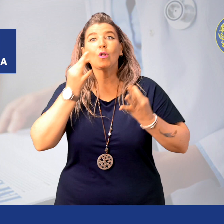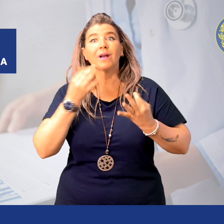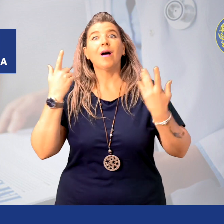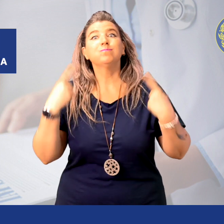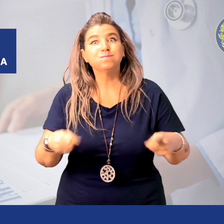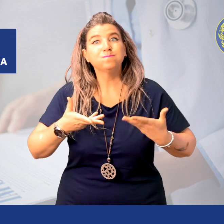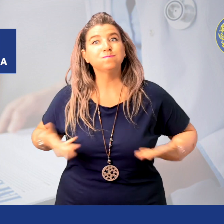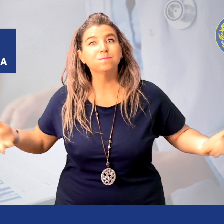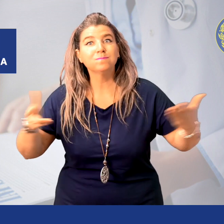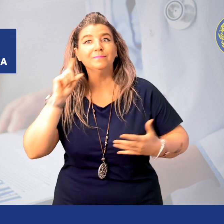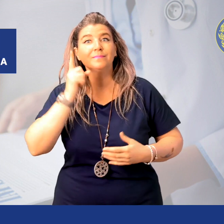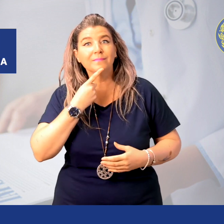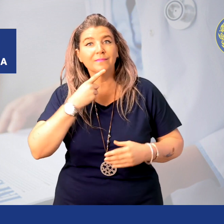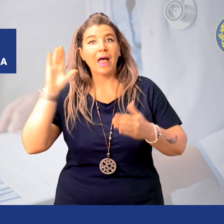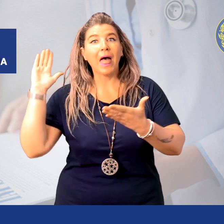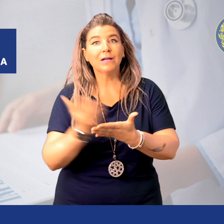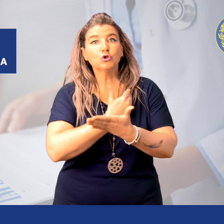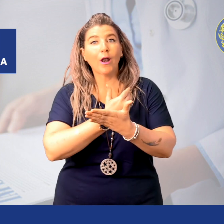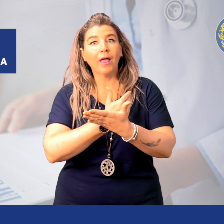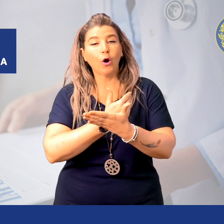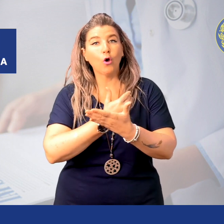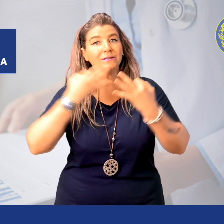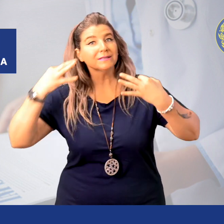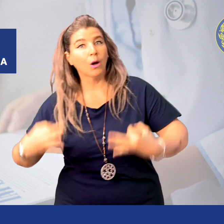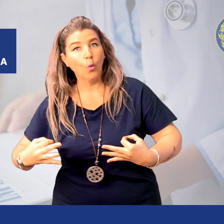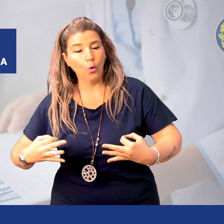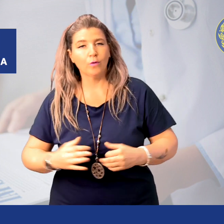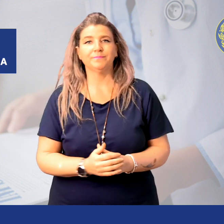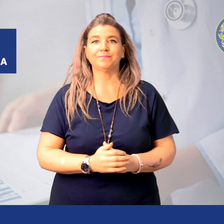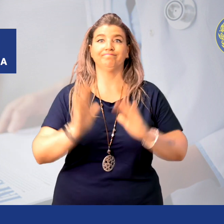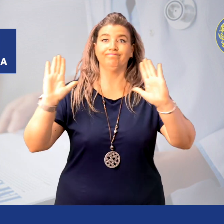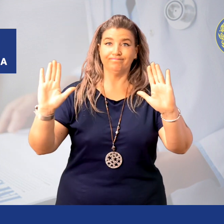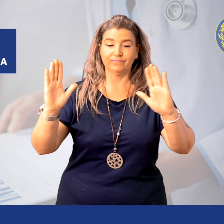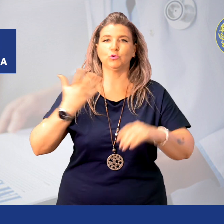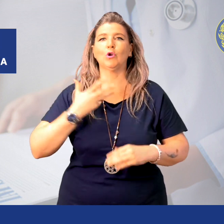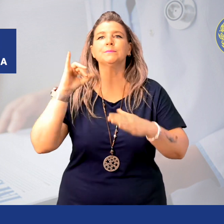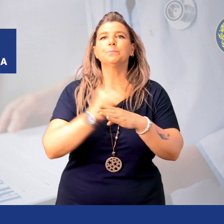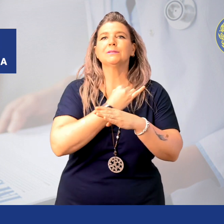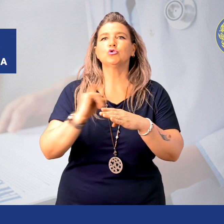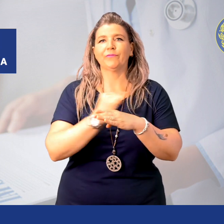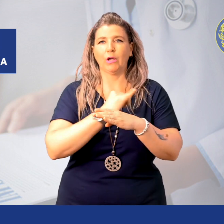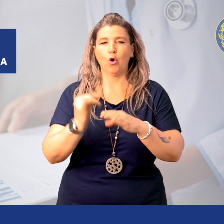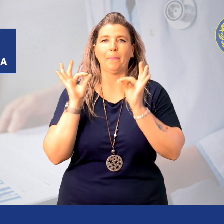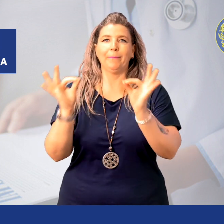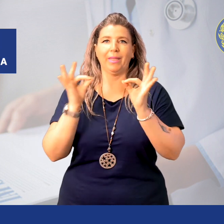Le persone sorde possono essere esentati dall'obbligo di reperibilità solo nel caso in cui la malattia è